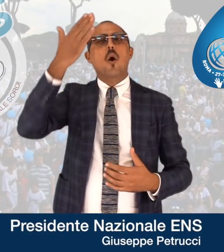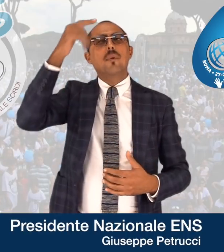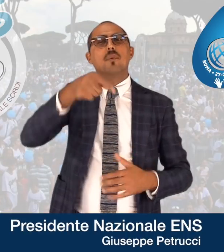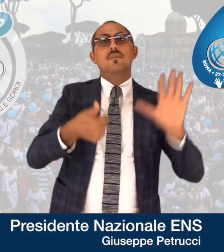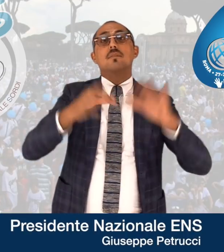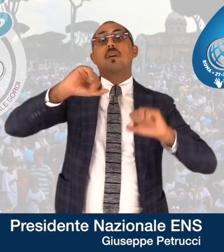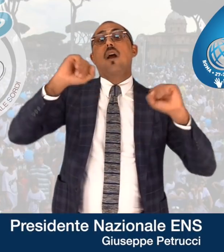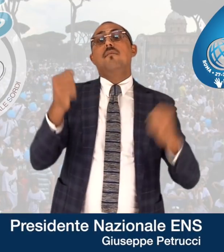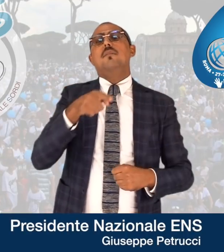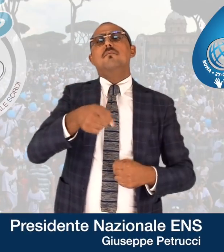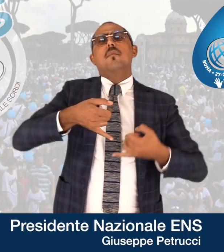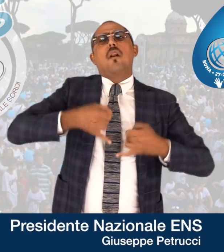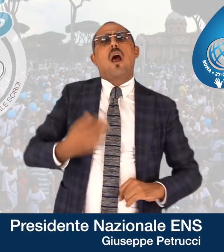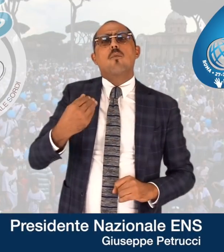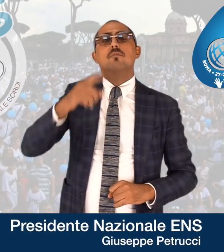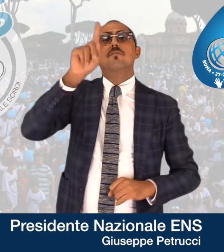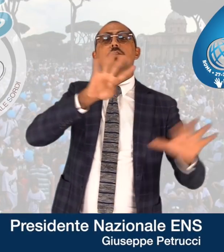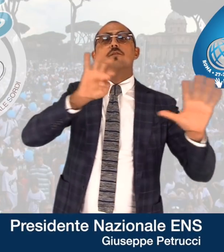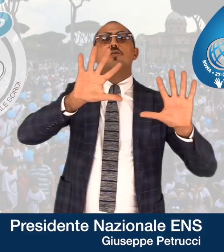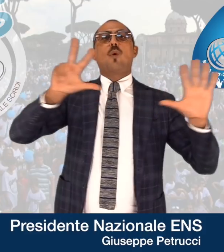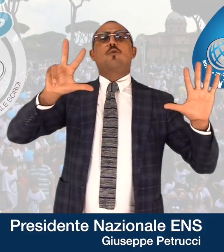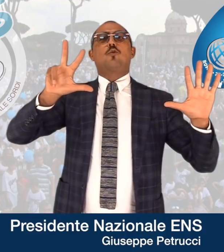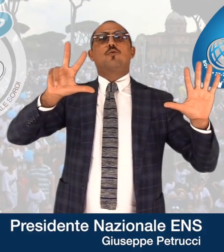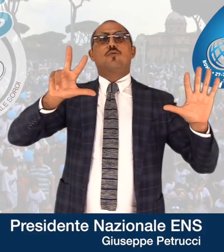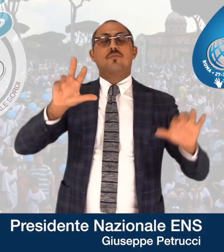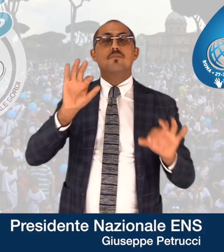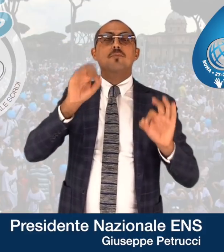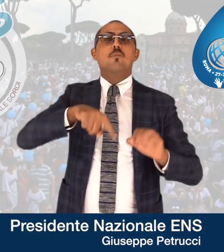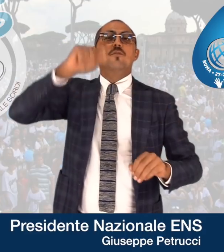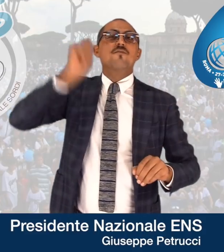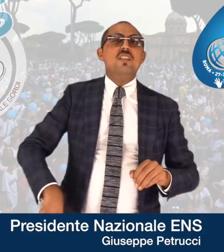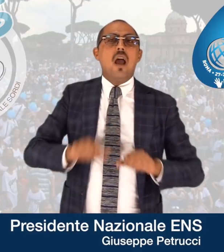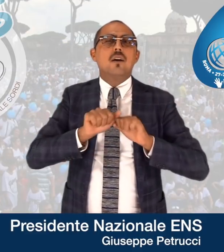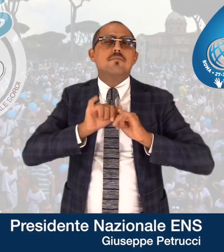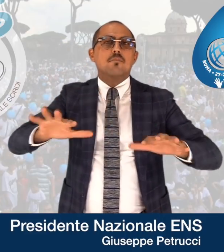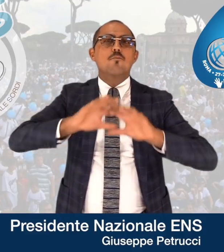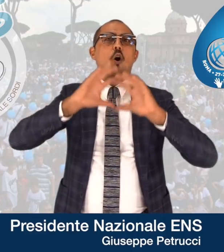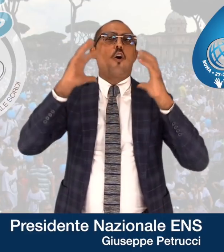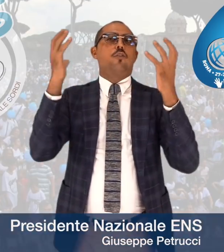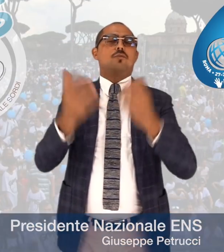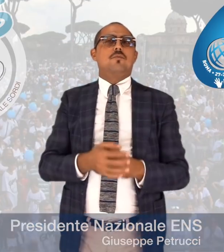per festeggiare un evento che dal 1958 si è diffuso in tutto il mondo: il 60° anniversario della GMS.